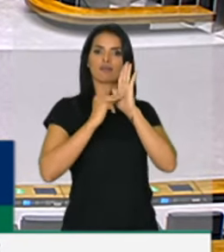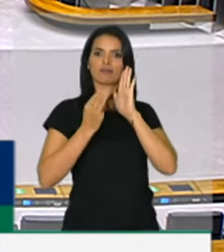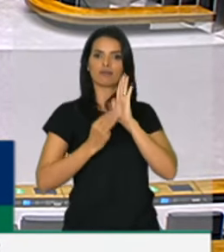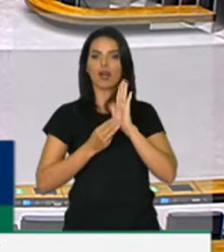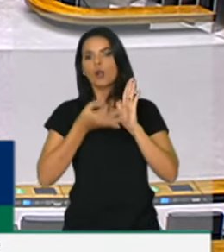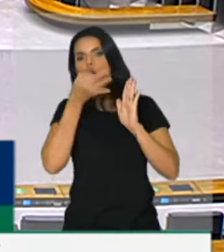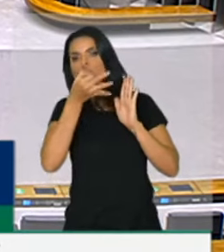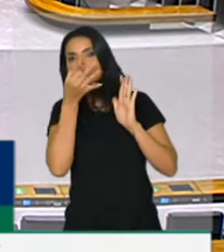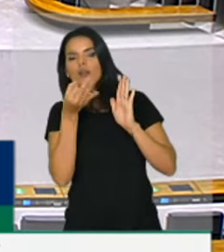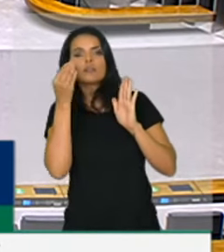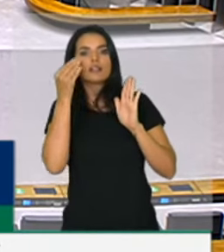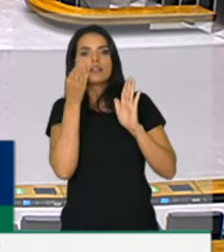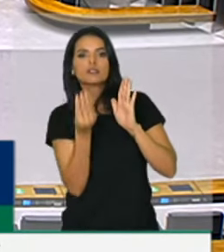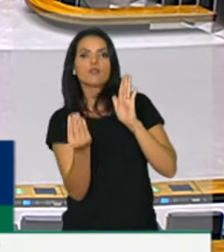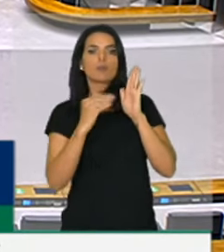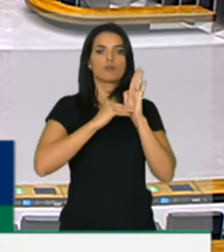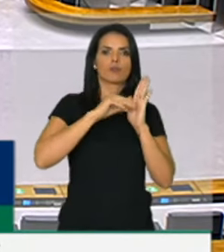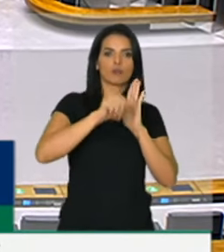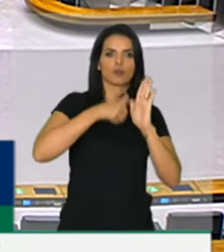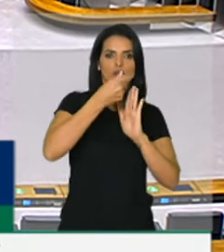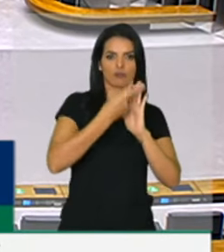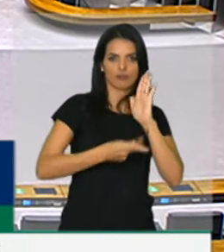DE LEI 1010/21, QUE CRIA ESSE PROGRAMA PRÓLEITOS PARA INCENTIVAR EMPRESAS A CONTRATAREM LEITOS CLÍNICOS E